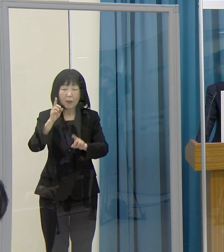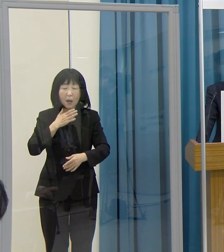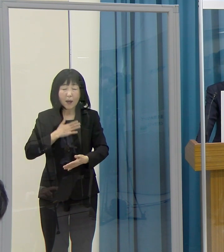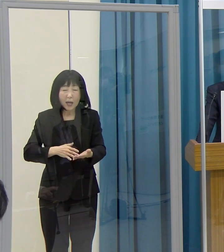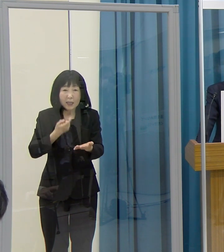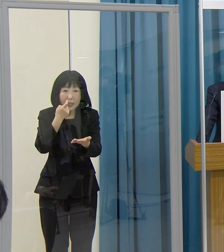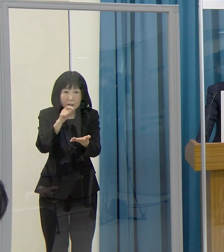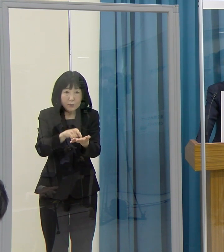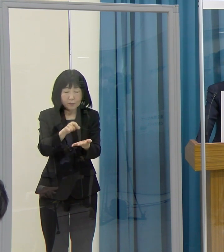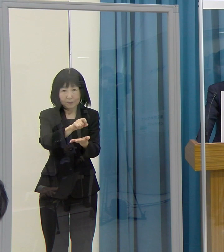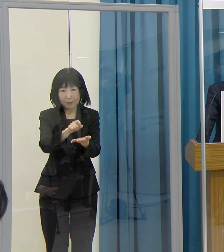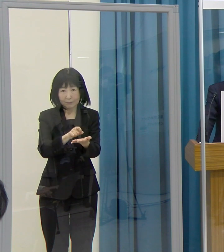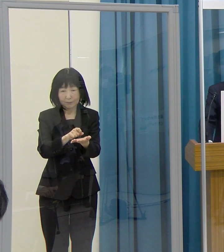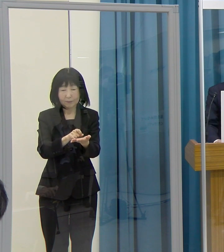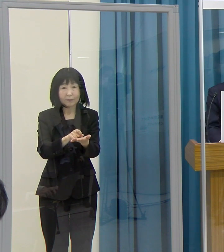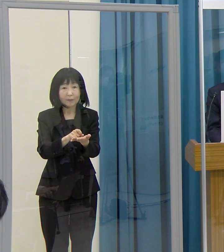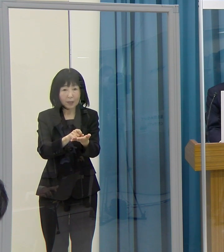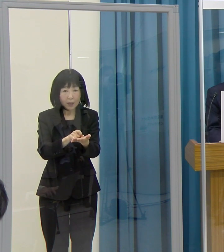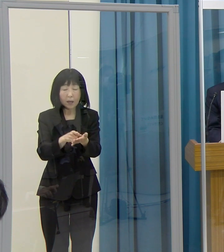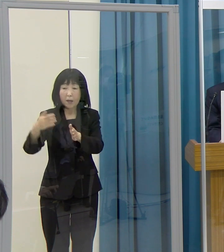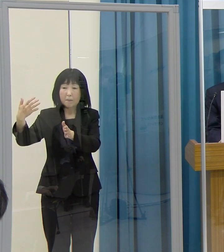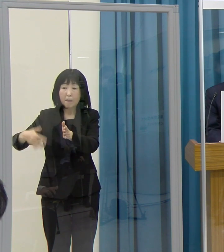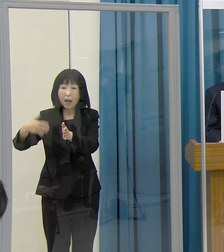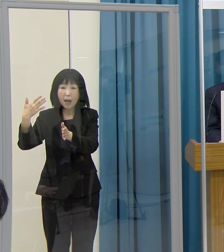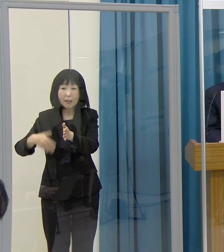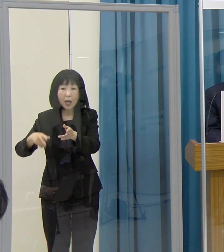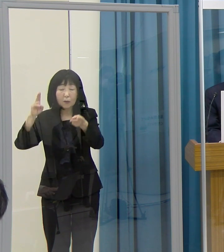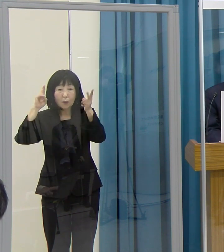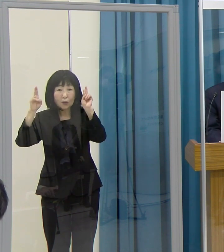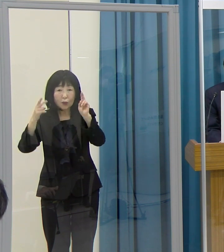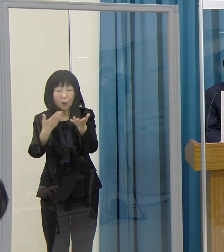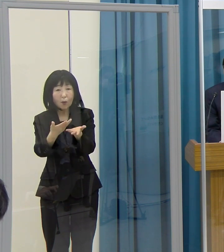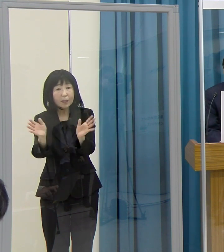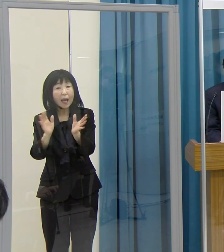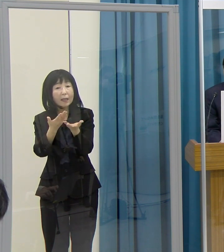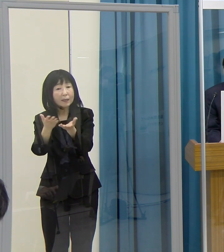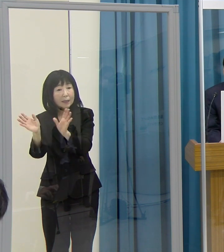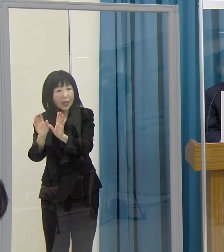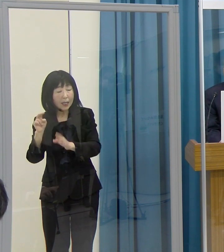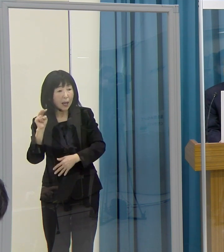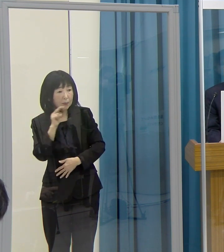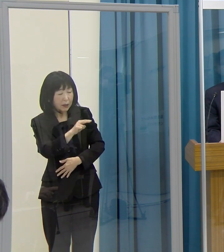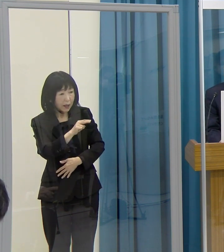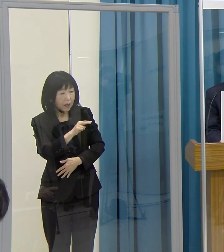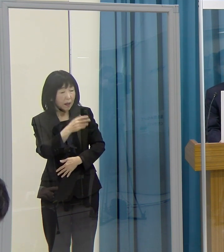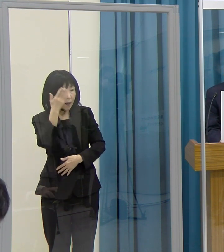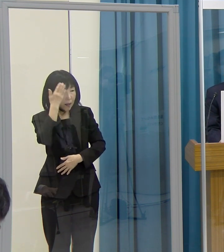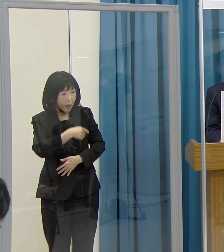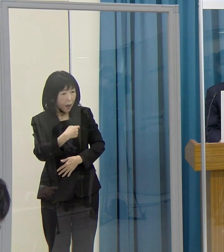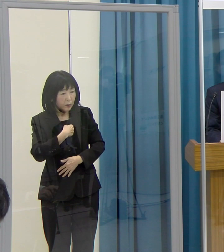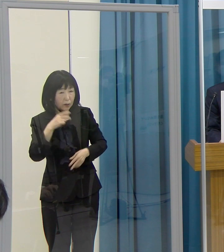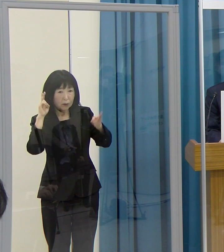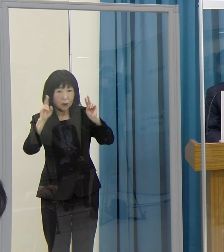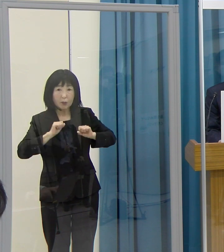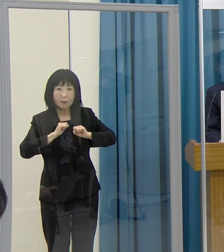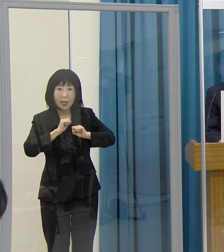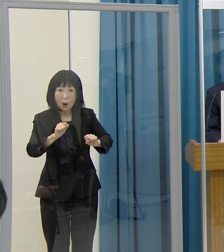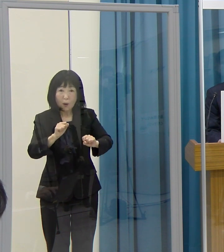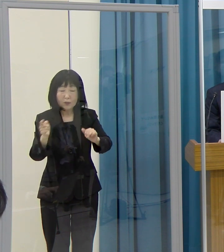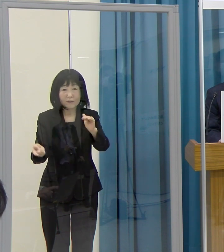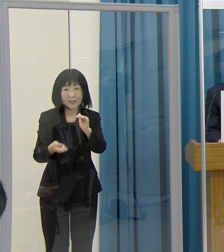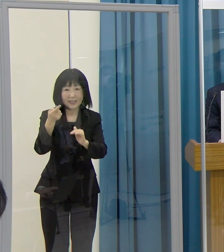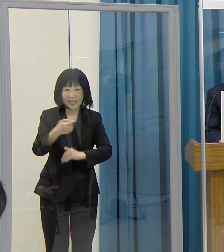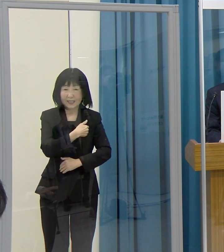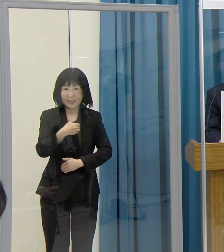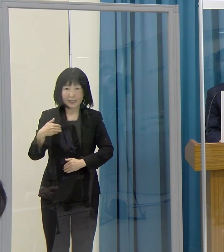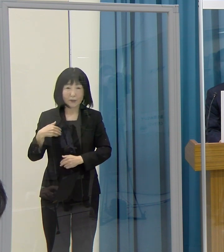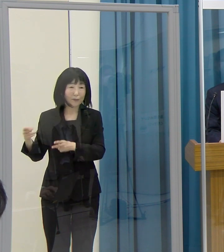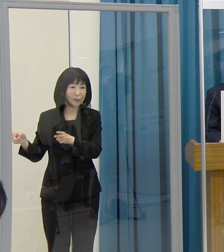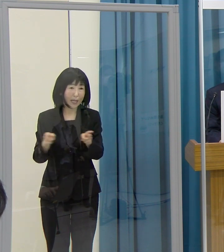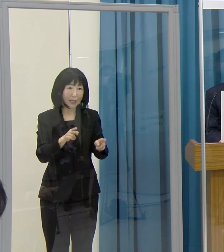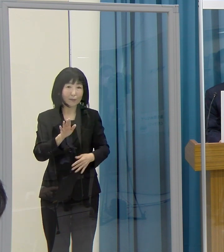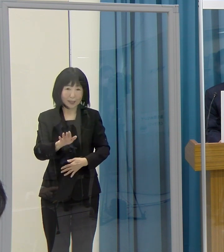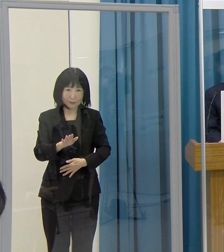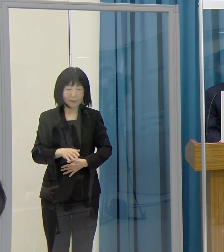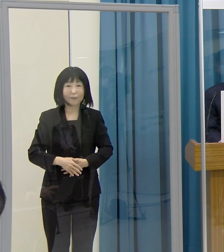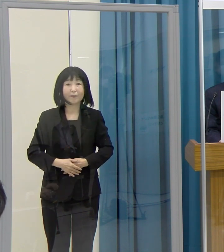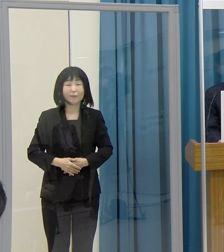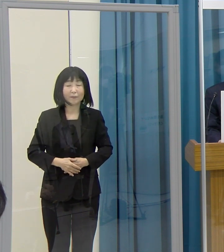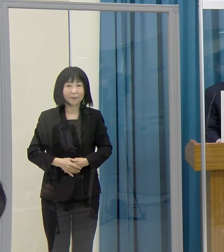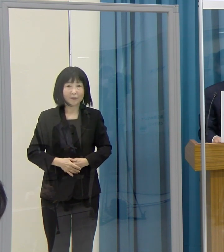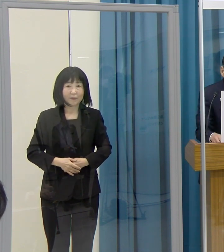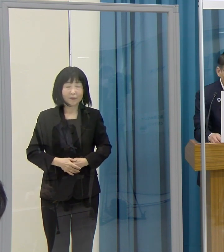まだＳＤＧｓに取り組んでいない企業・団体にとっても、取り組みを始めるきっかけとなる制度としています。